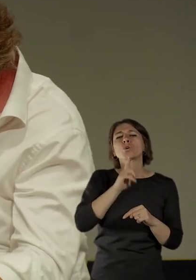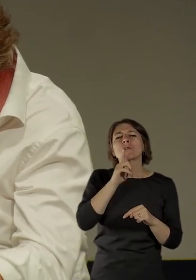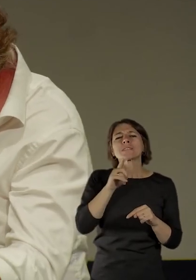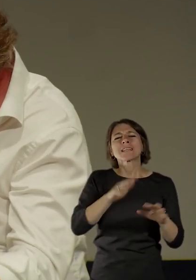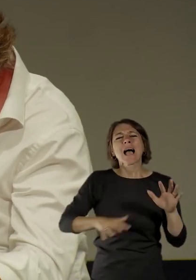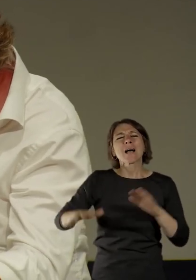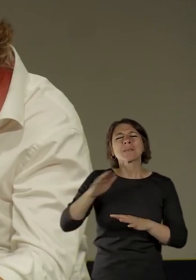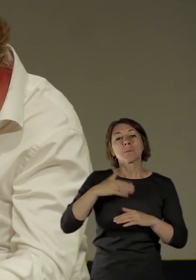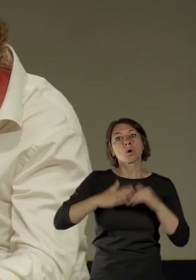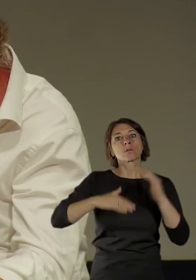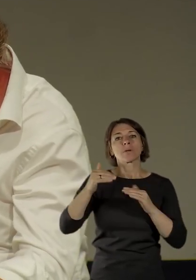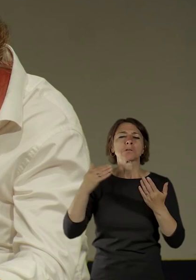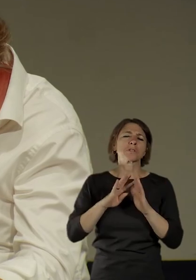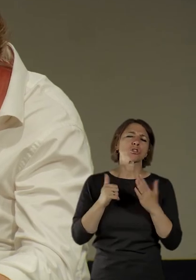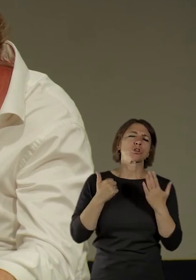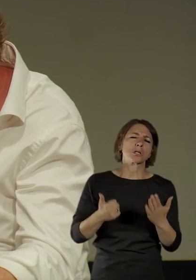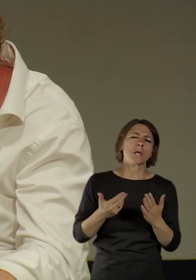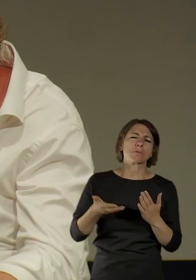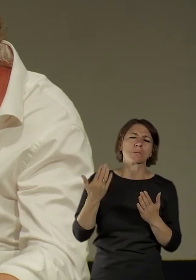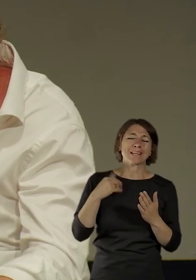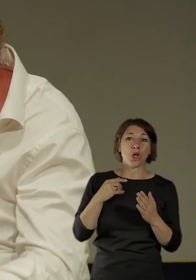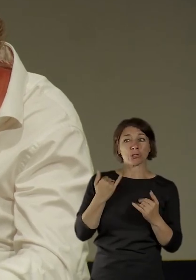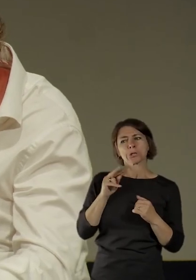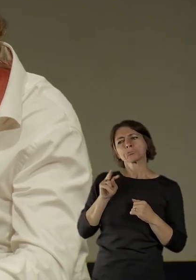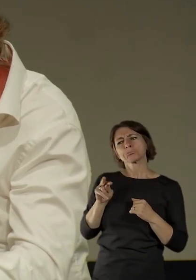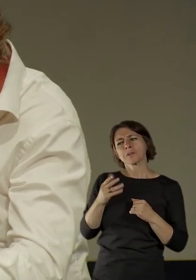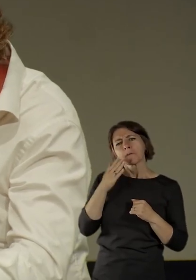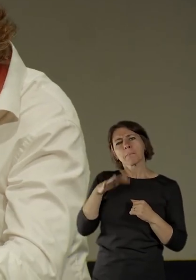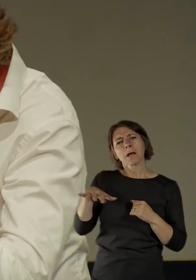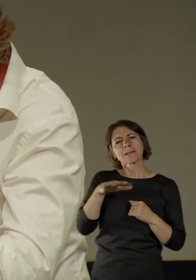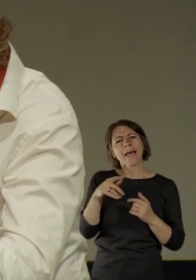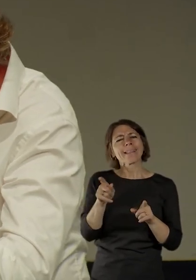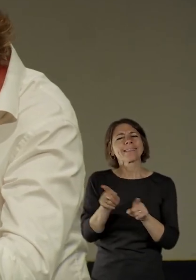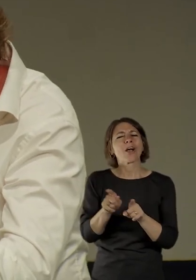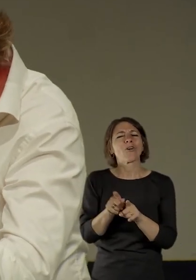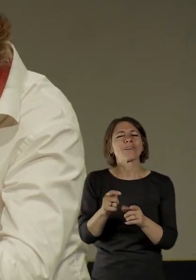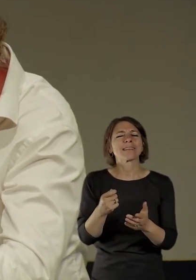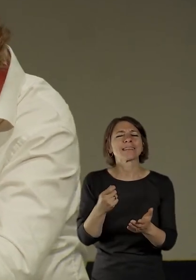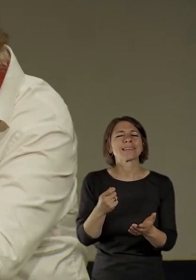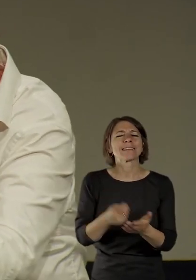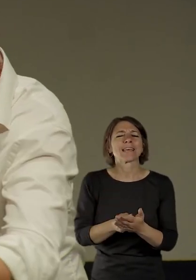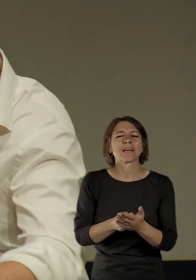Je to druh jistého, v dnešní době, téměř brownfieldu.